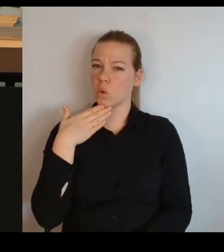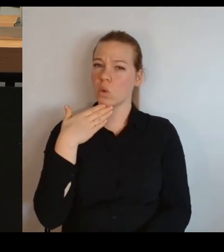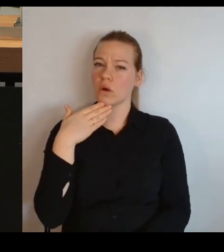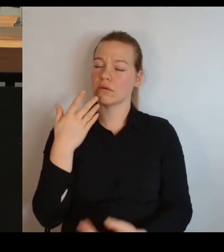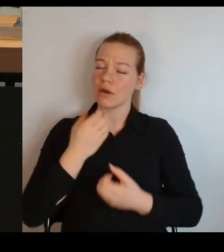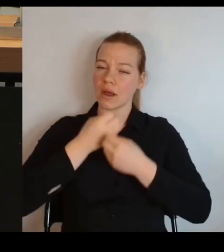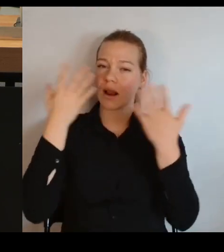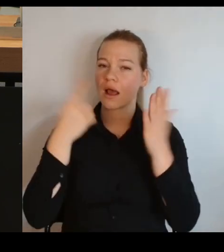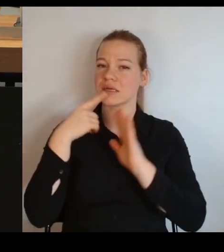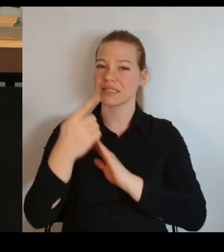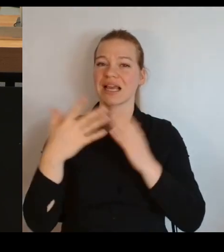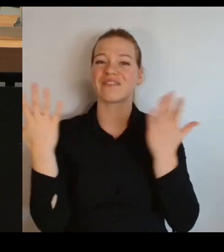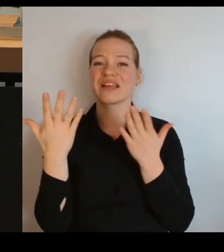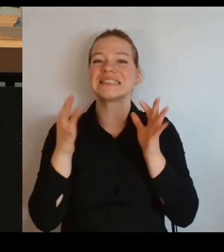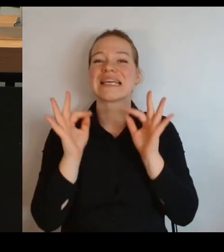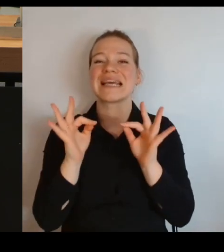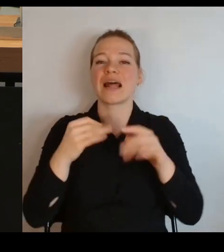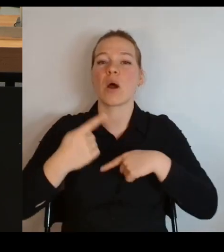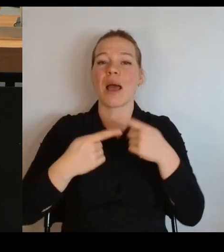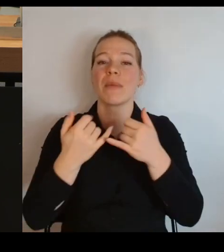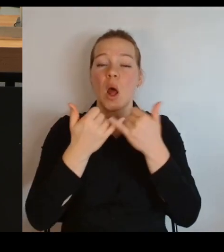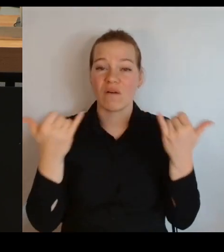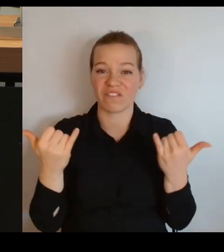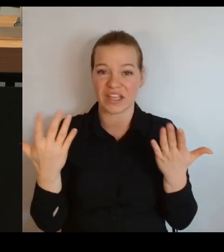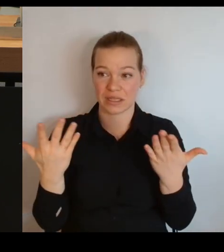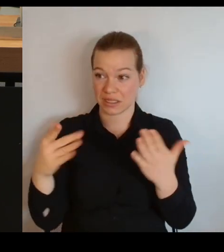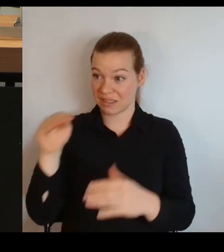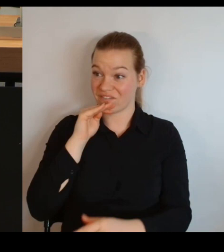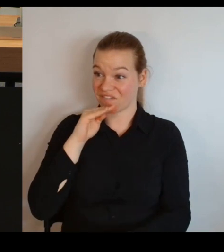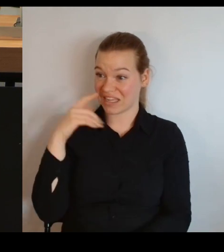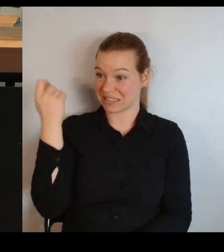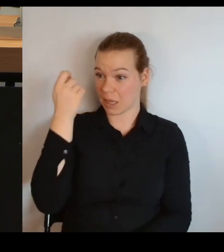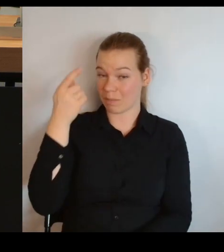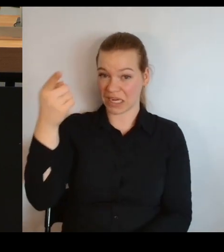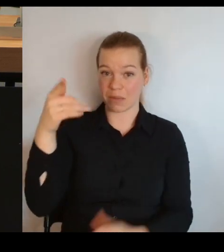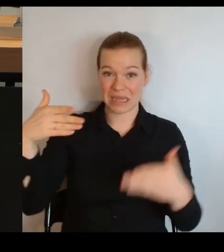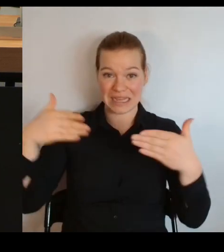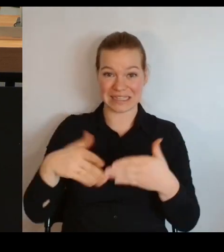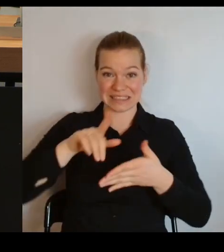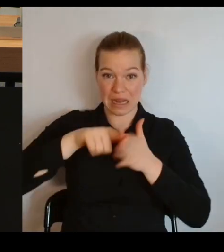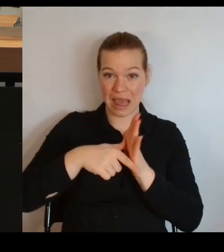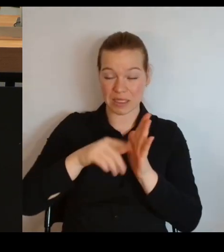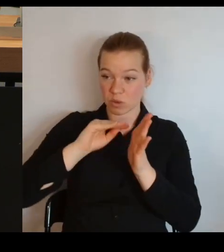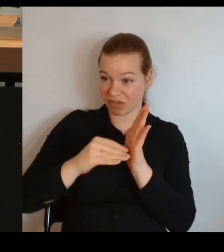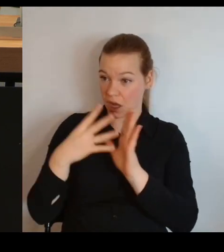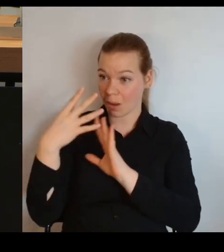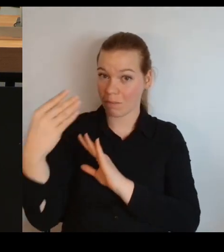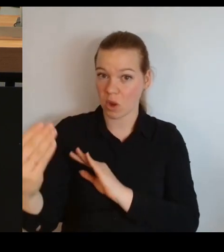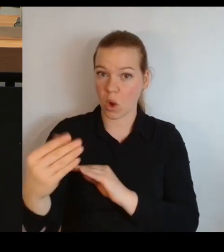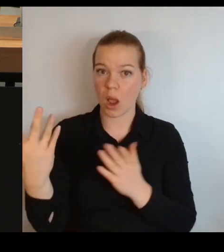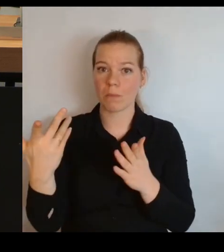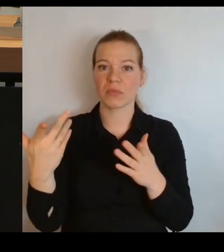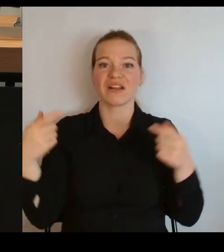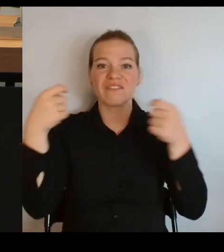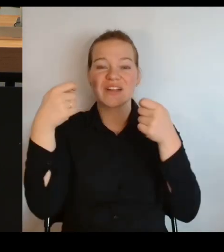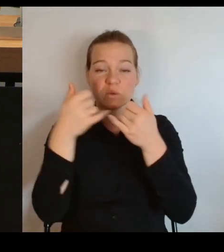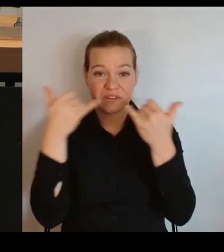einen Dienstleistungsvertrag bekommen und finanzieren sie das dann aus Steuermitteln oder ändern sie das Betriebegesetz? Sondern sie bleiben da ein bisschen im Vagen.